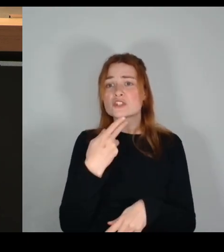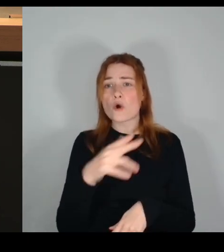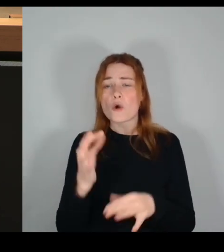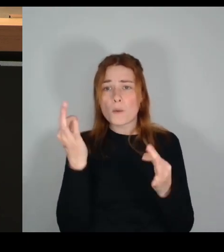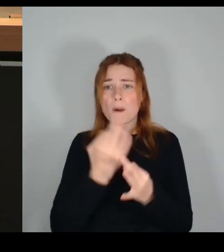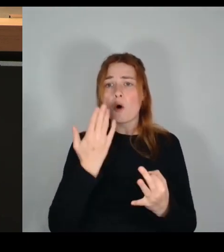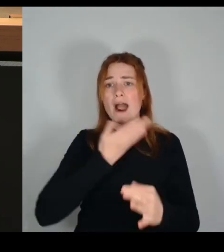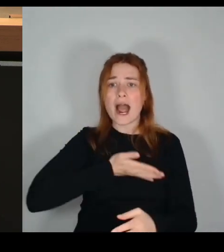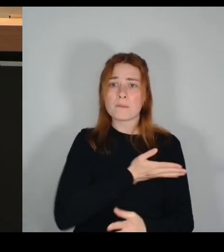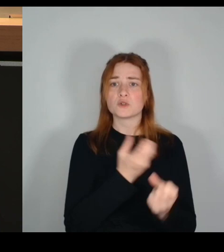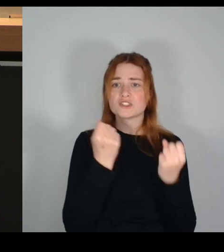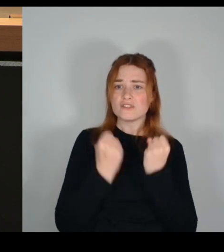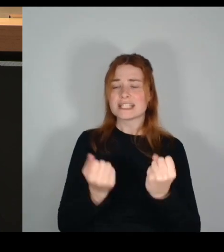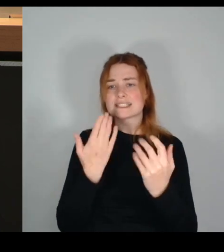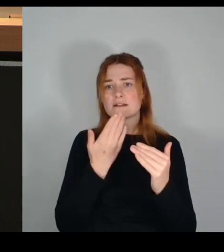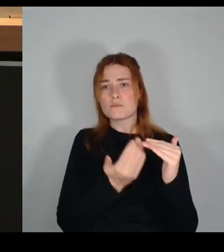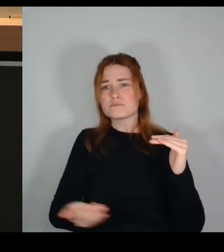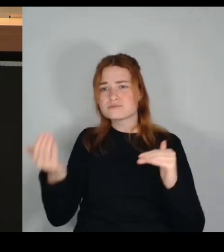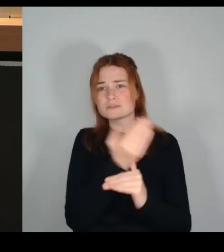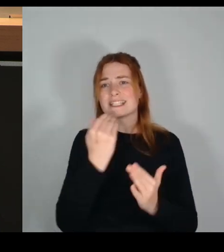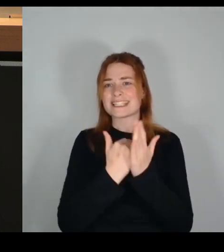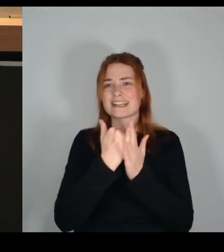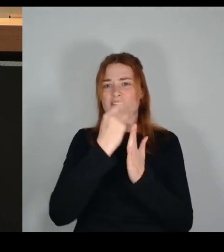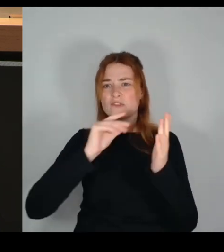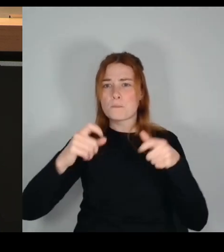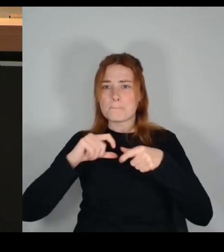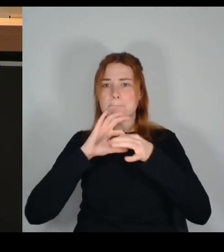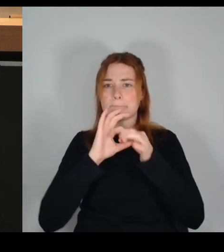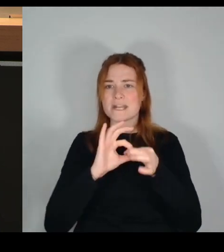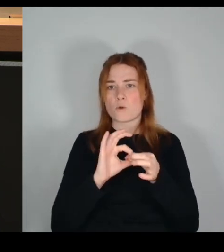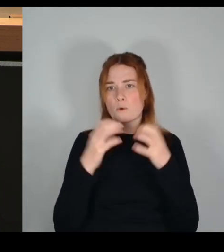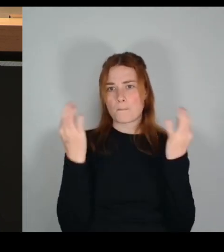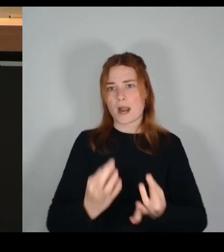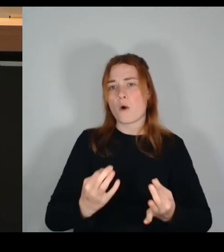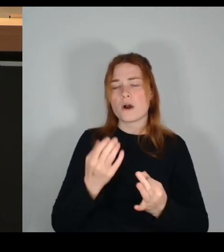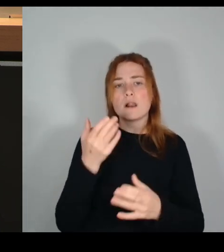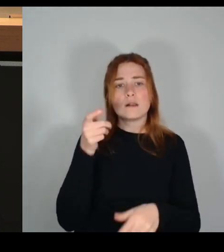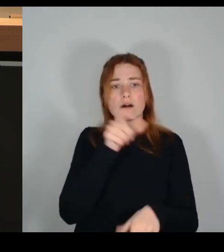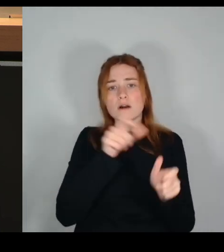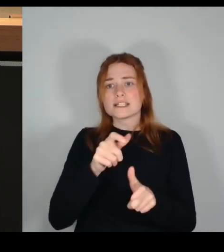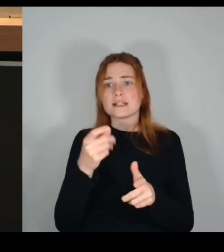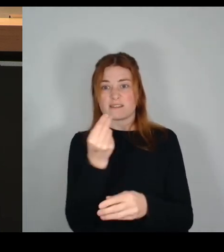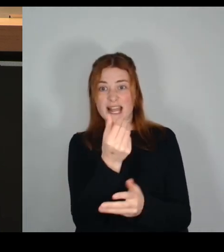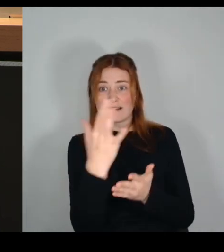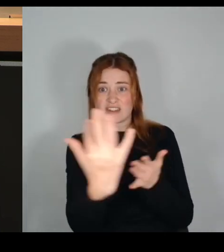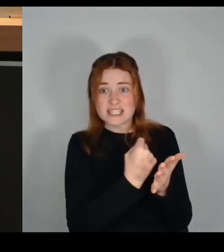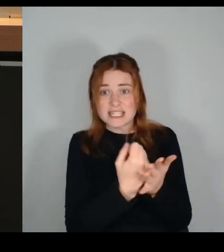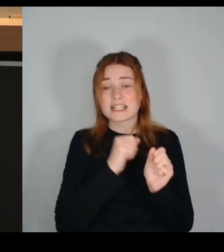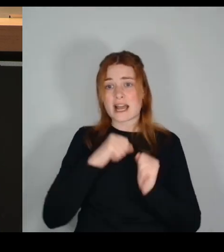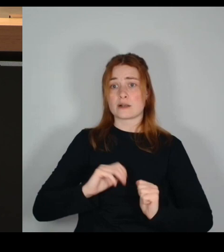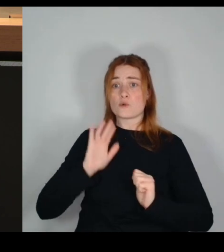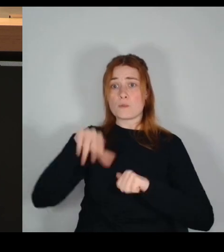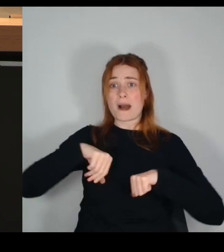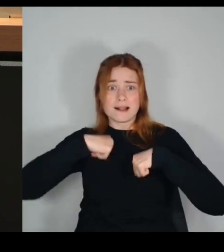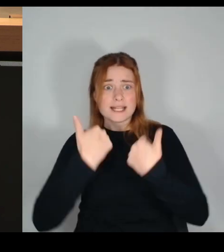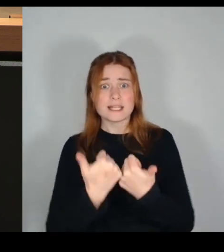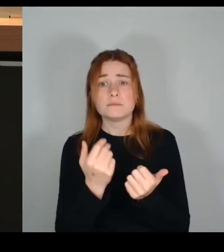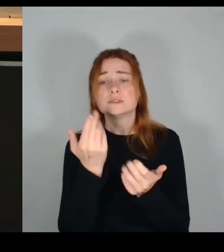von ihrer Arbeit leben können. Damit sich Arbeit tatsächlich in dem Sinne lohnt dass man ein vernünftiges Leben führen können. Das ist wichtig.